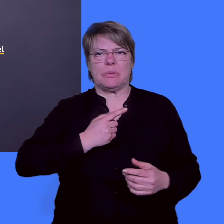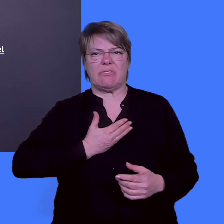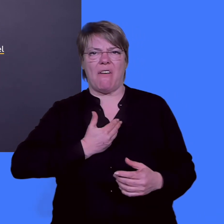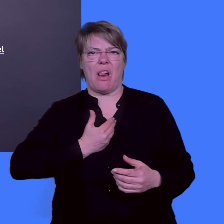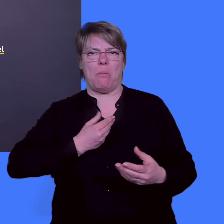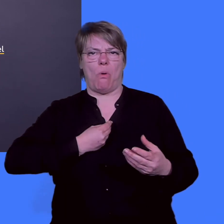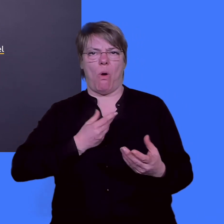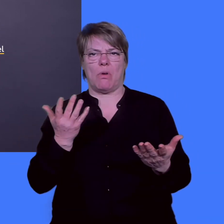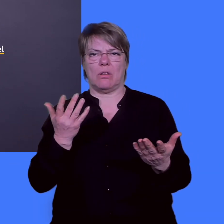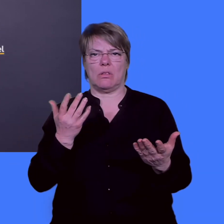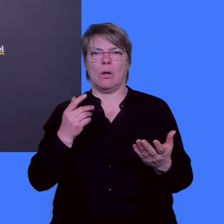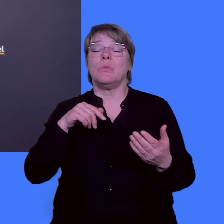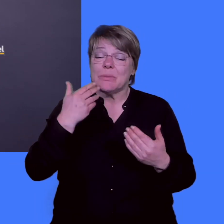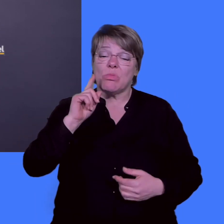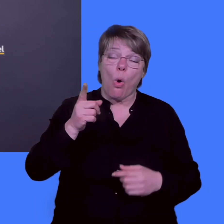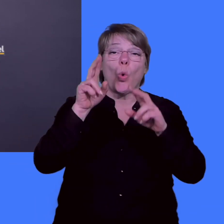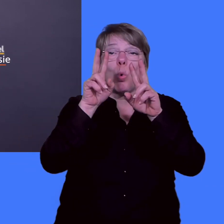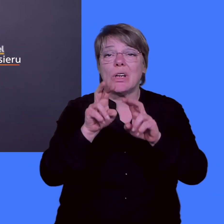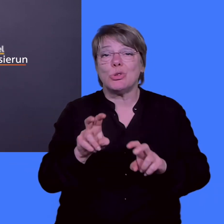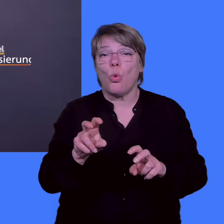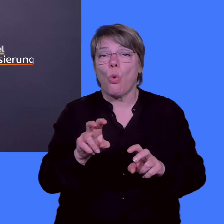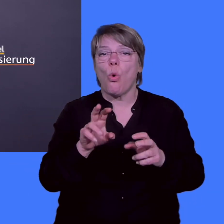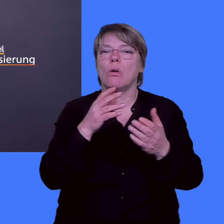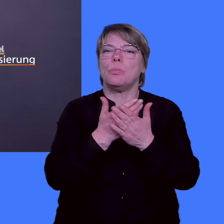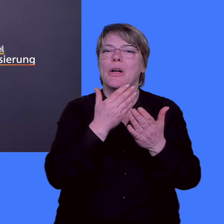Beispiel zu Alltagsrassismus, dass es eine Form von Traumatisierung sein kann.